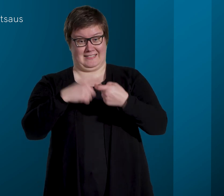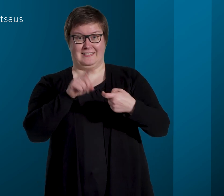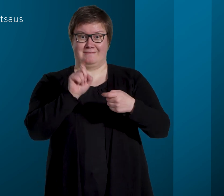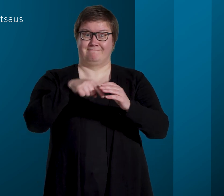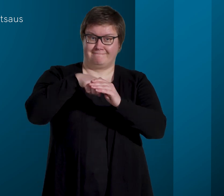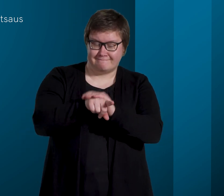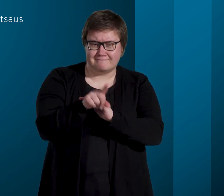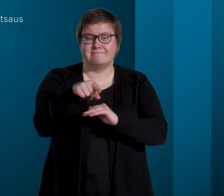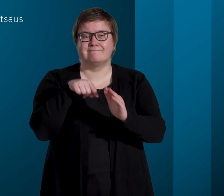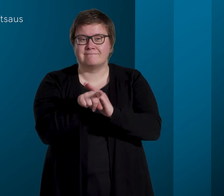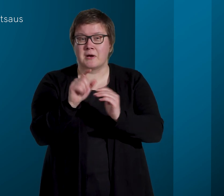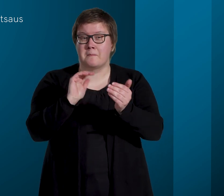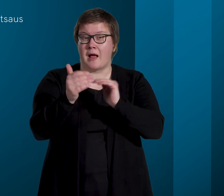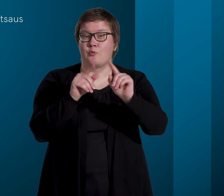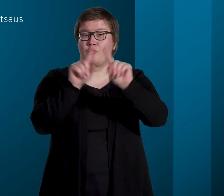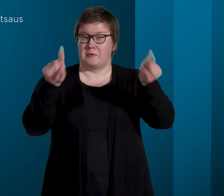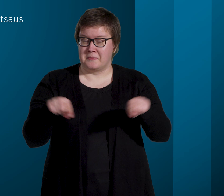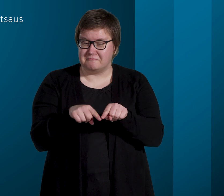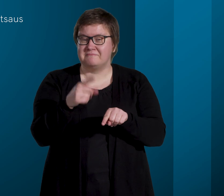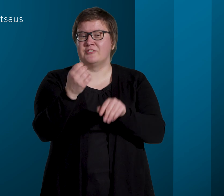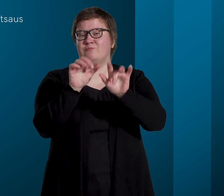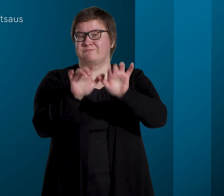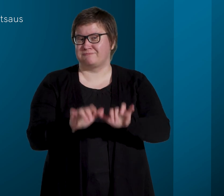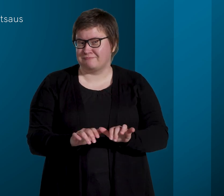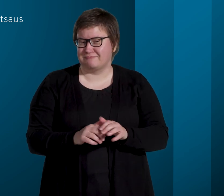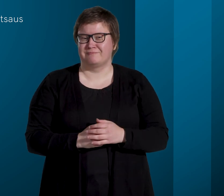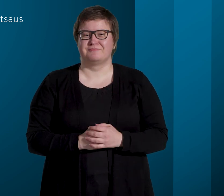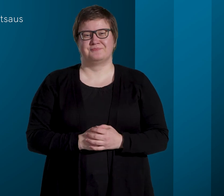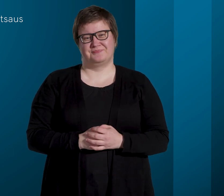Pääset täyttämään palautelomakkeen oheisen linkin kautta.